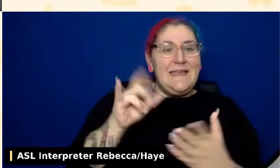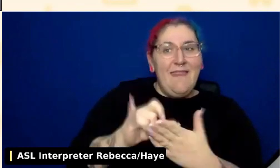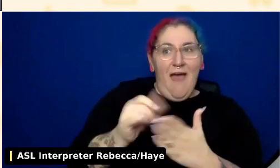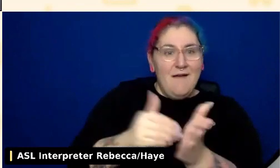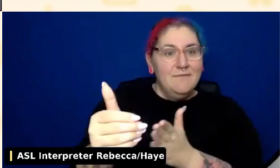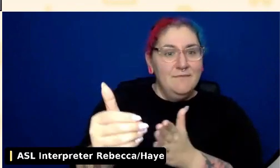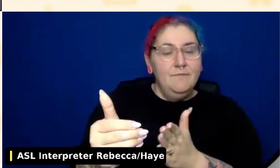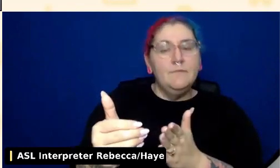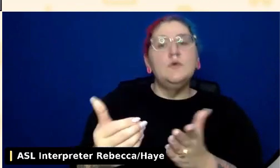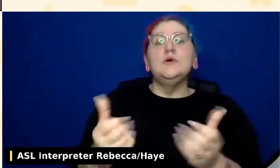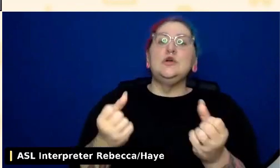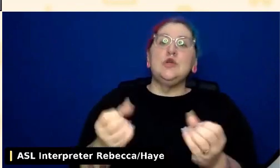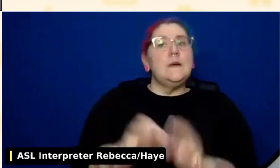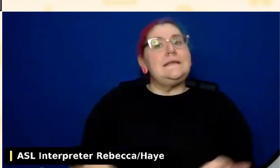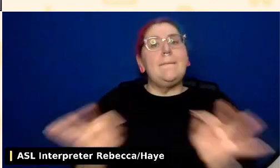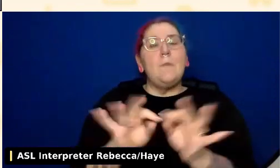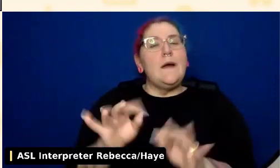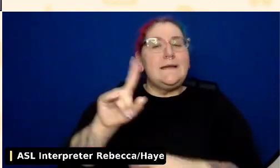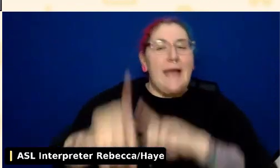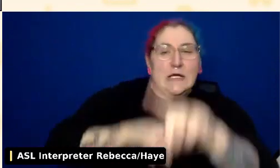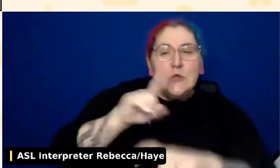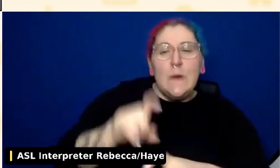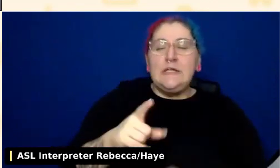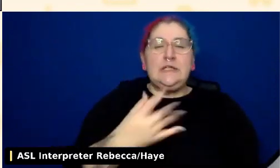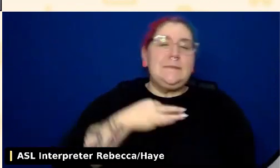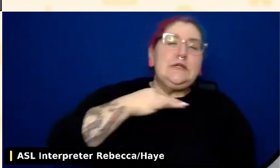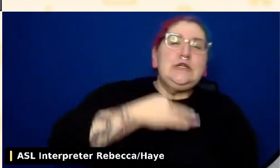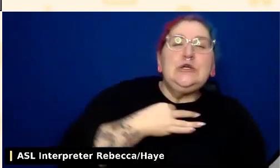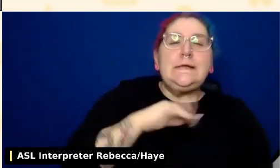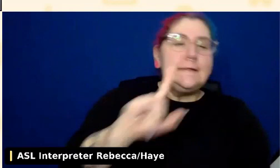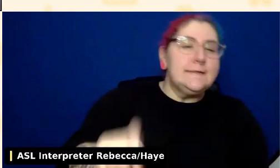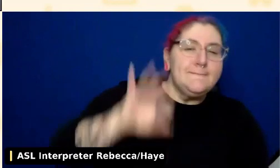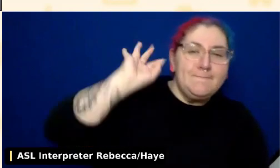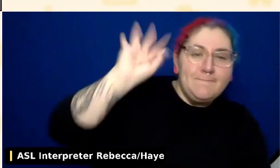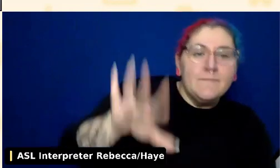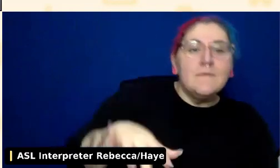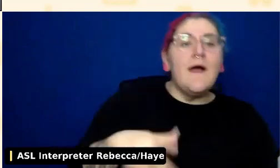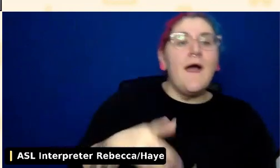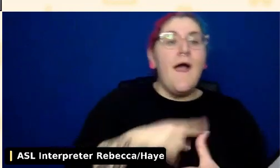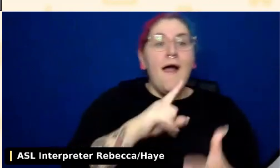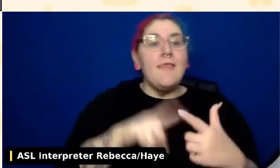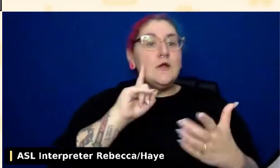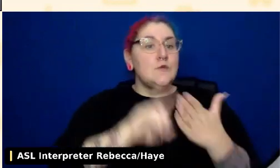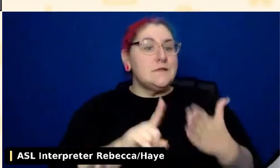e investigando un poco para tratar de encontrar la mejor manera de hacerlo. Yo diría que revisen las declaraciones de accesibilidad.